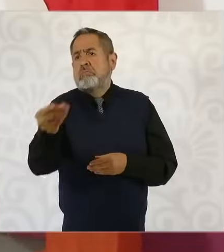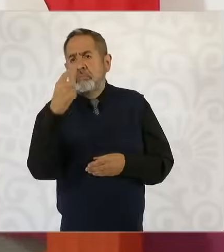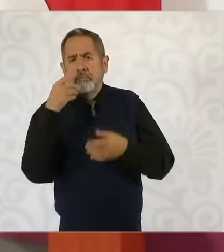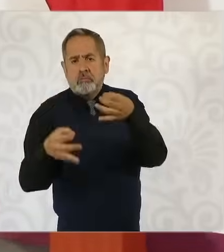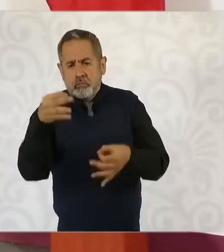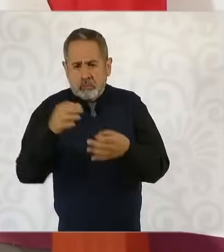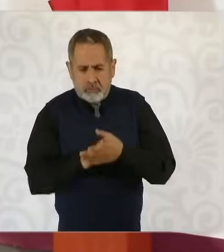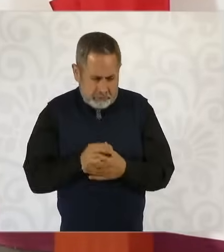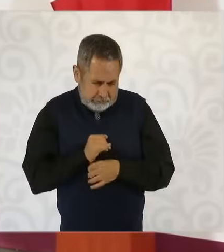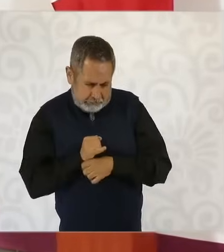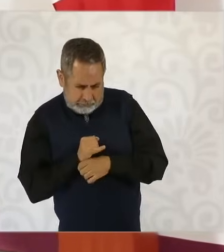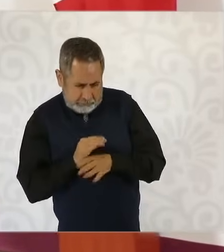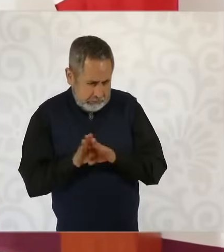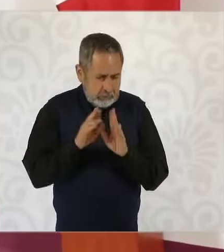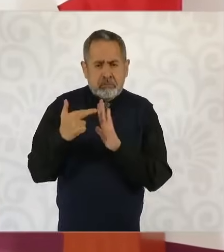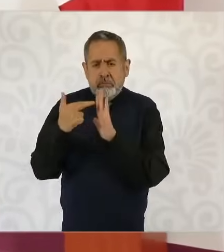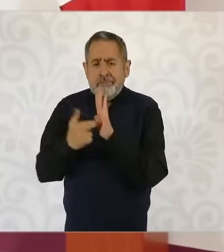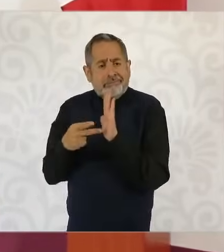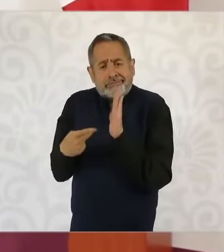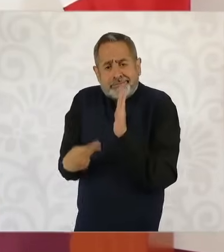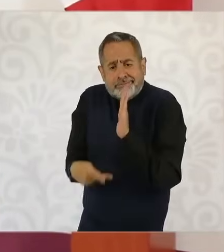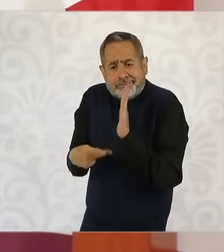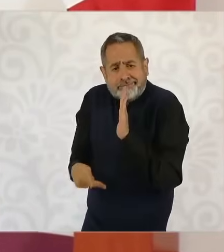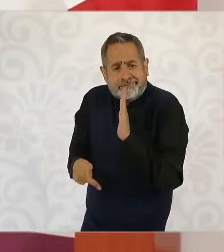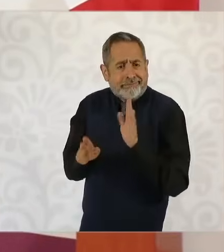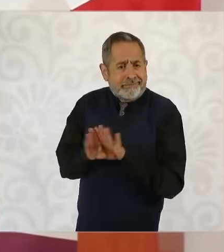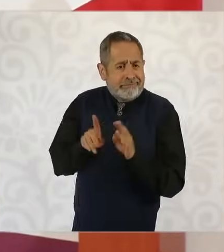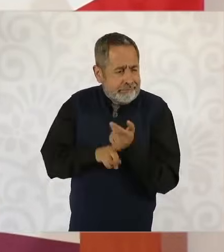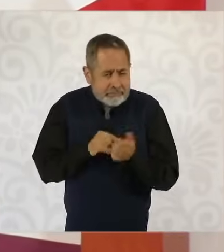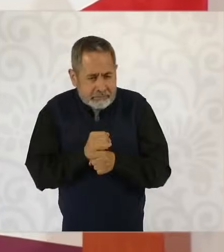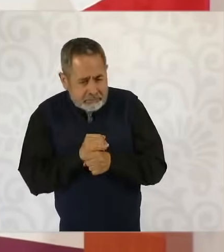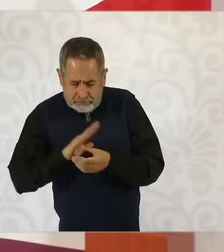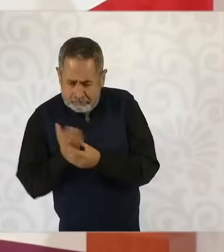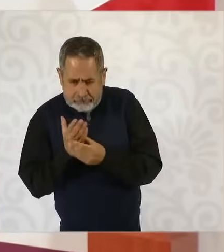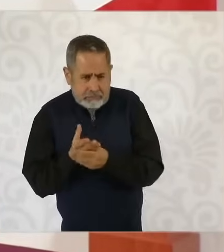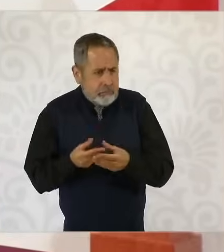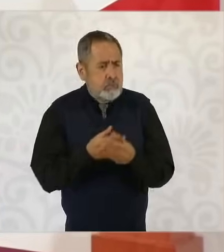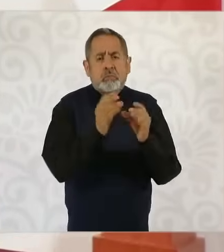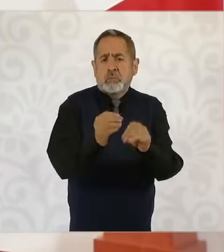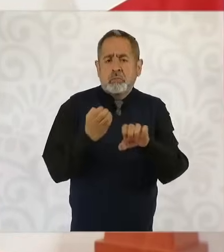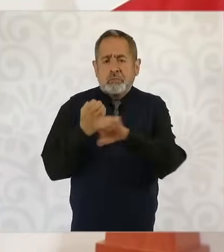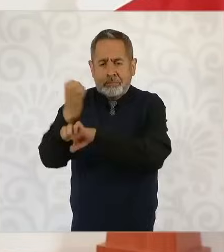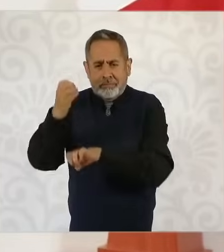pues del código de procedimientos penales o una fiscalía estatal del código de procedimientos